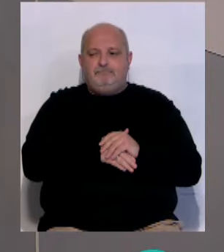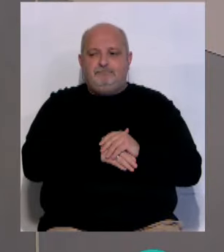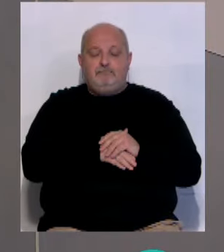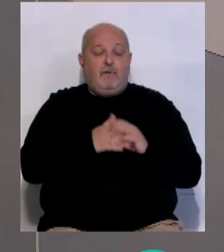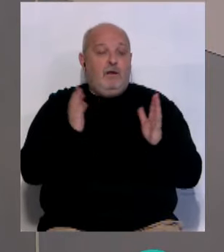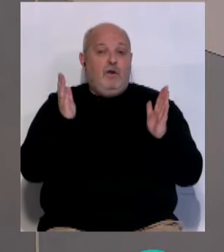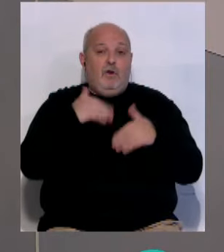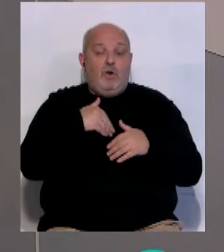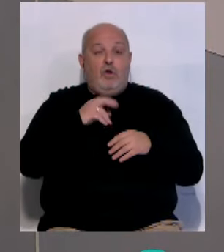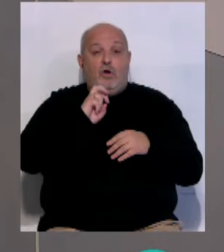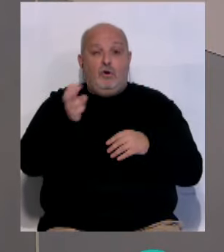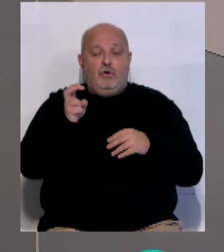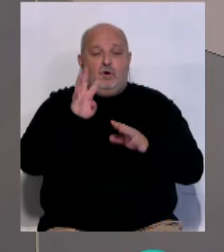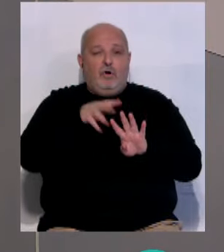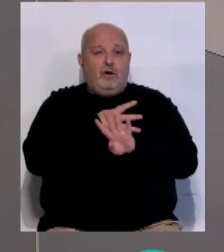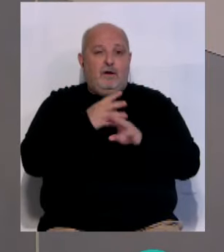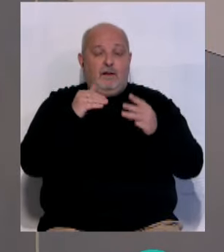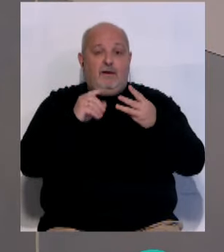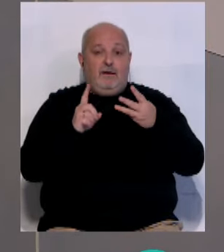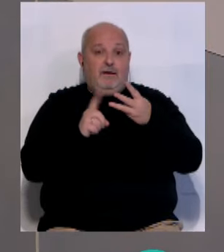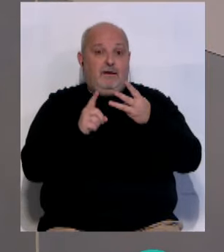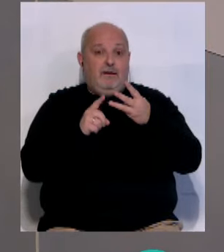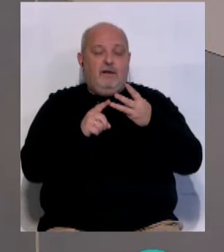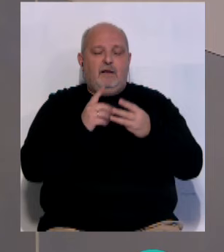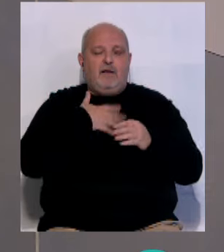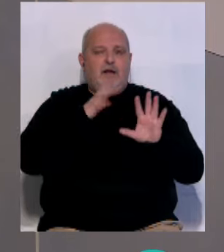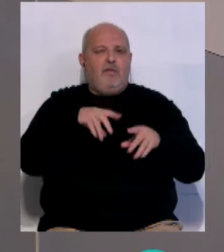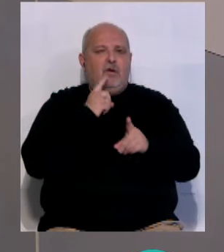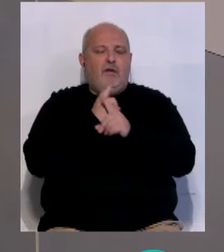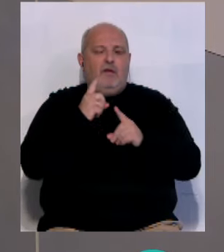error en el siguiente horario en el partido que va a medir al Cádiz frente al atletic club ilado